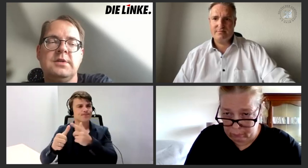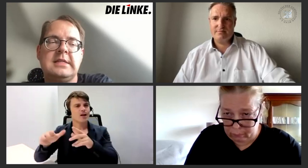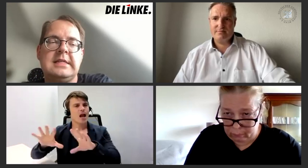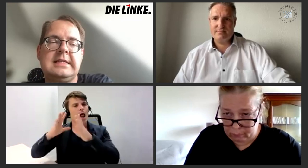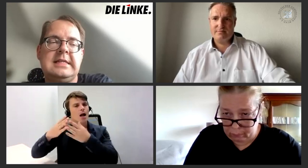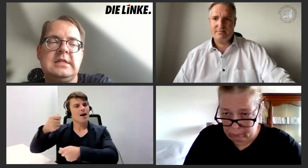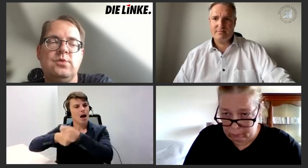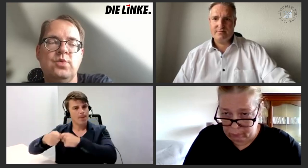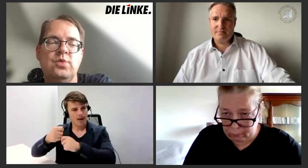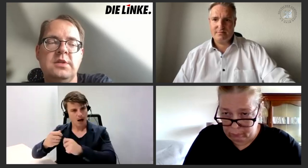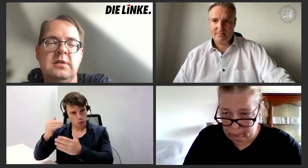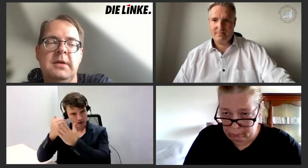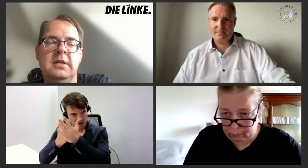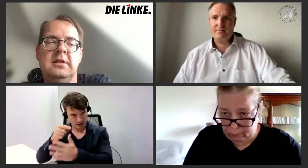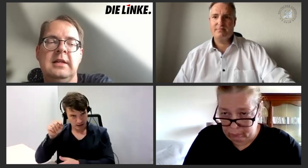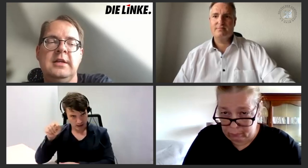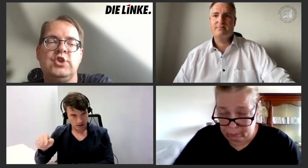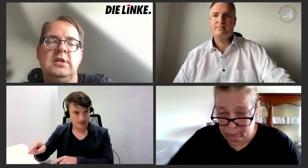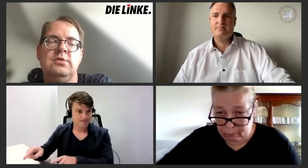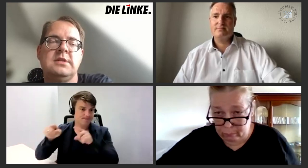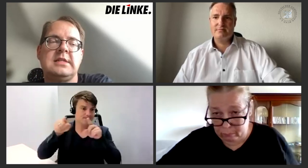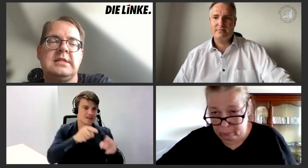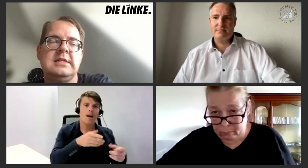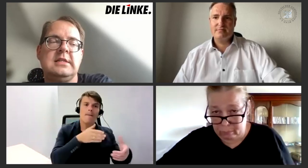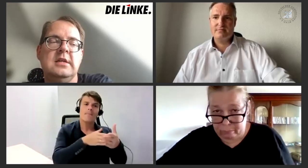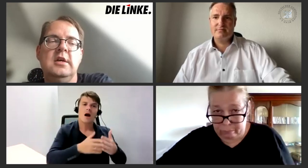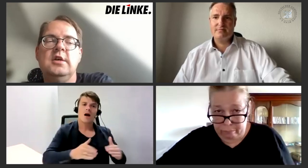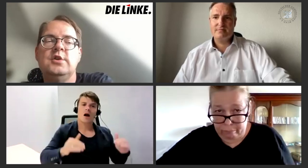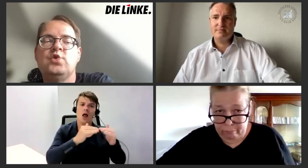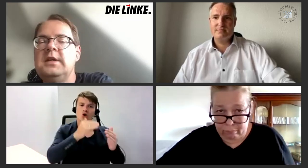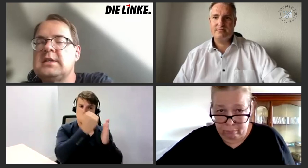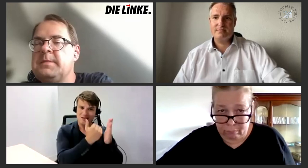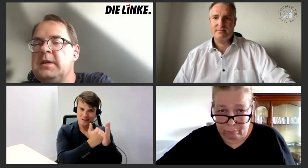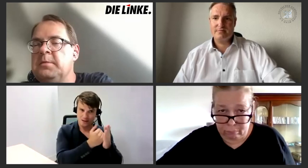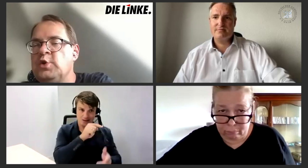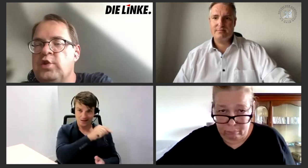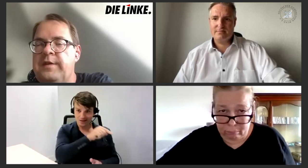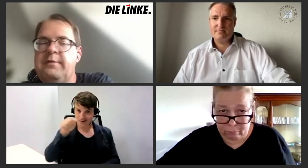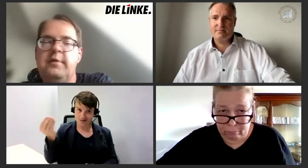Einen im allgemeinen Gleichbehandlungsgesetz und im Behindertengleichstellungsgesetz sowie,